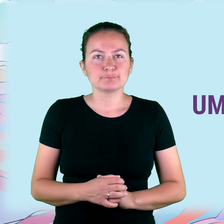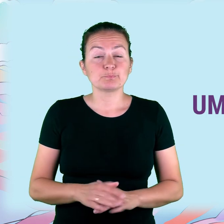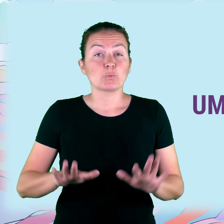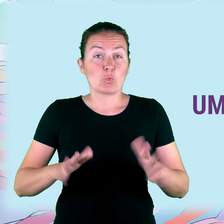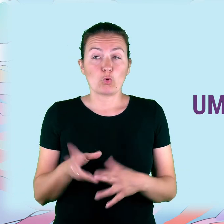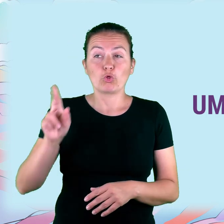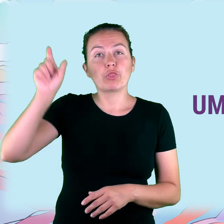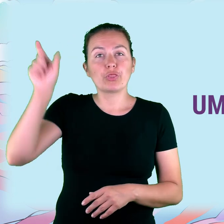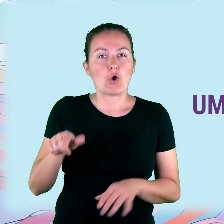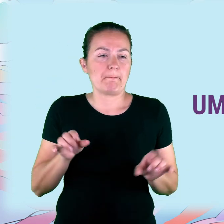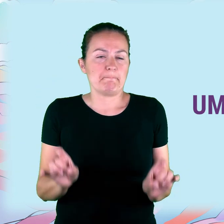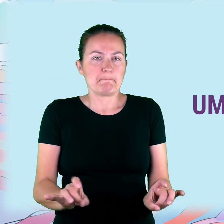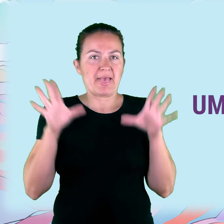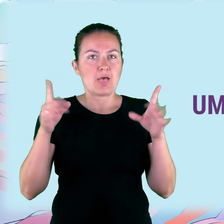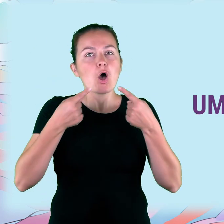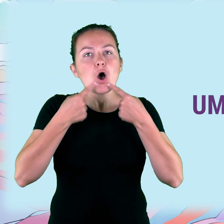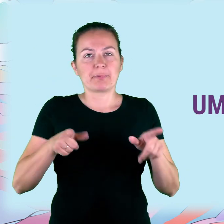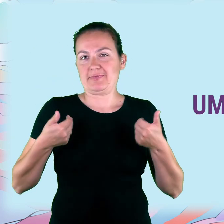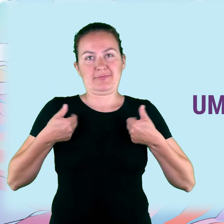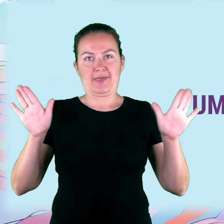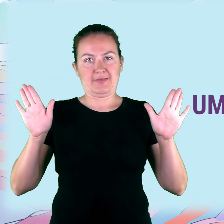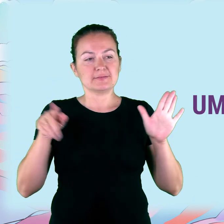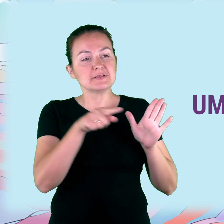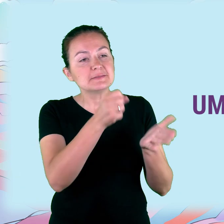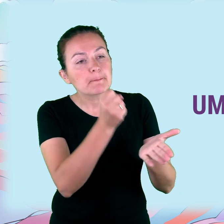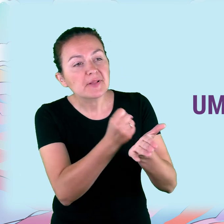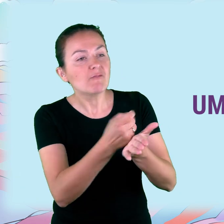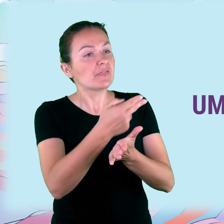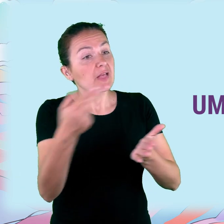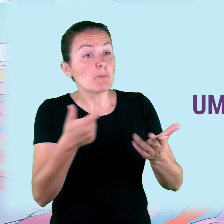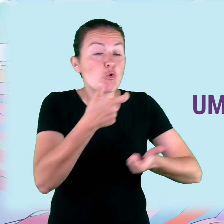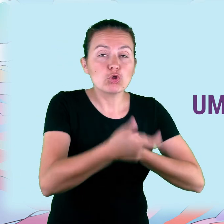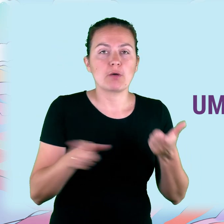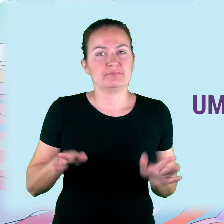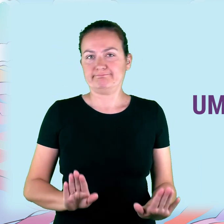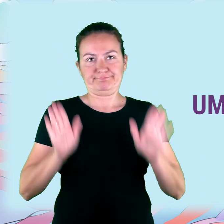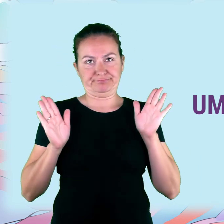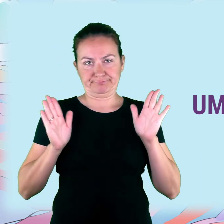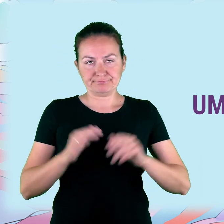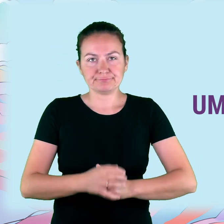Ktoś unika odpowiedzialności. Ktoś nie chce zajmować się jakąś sprawą.